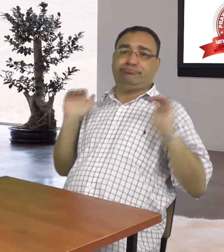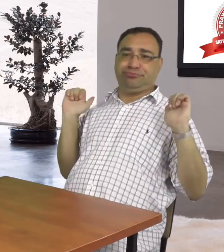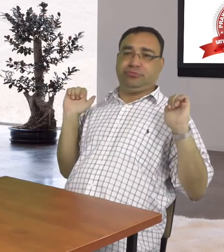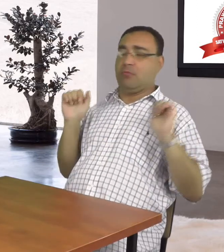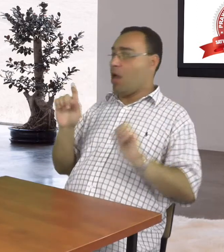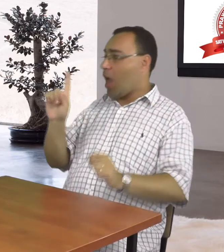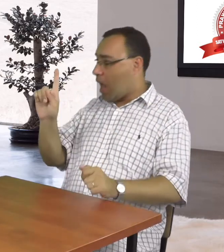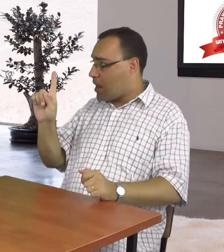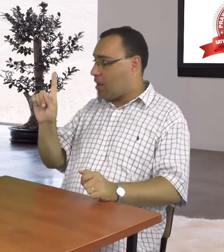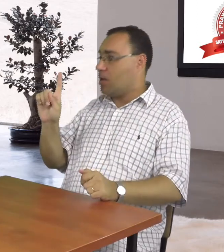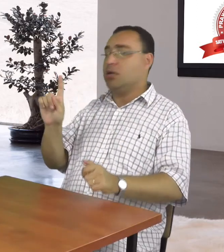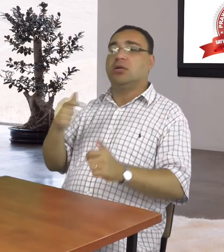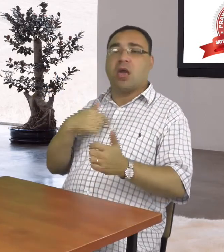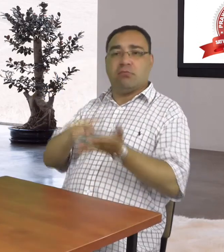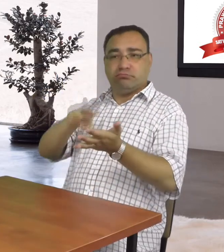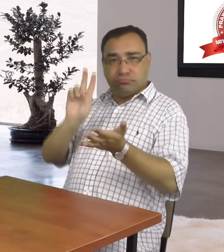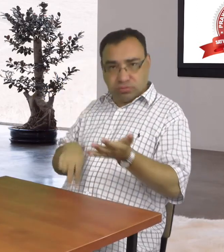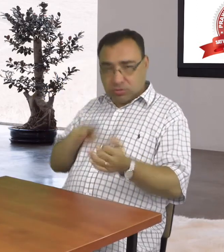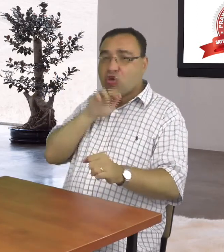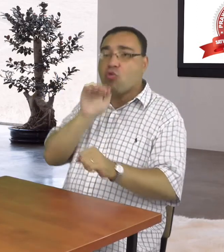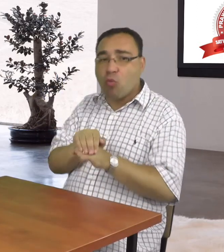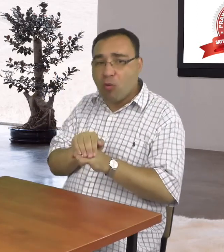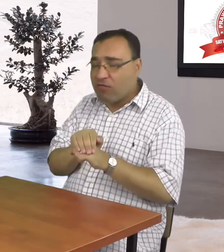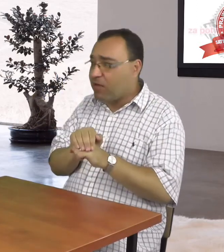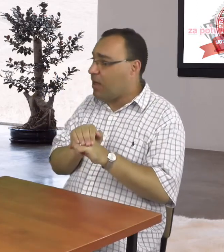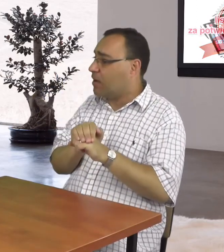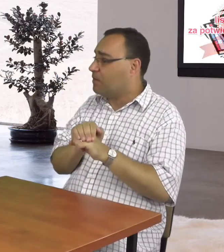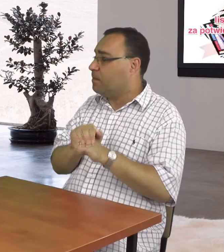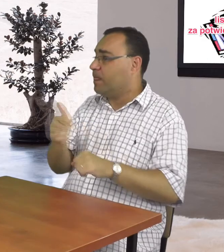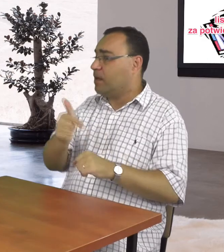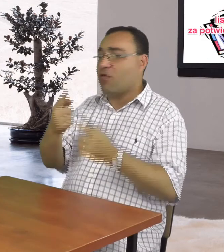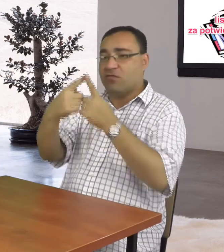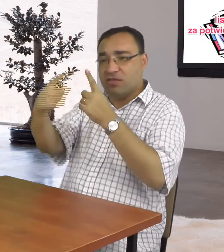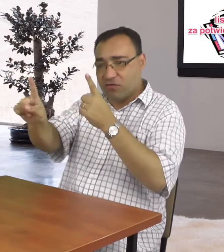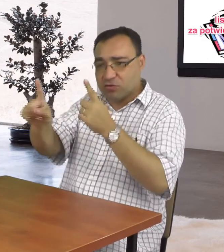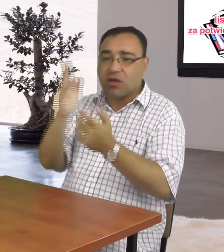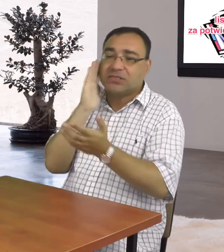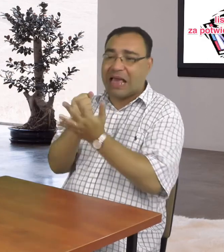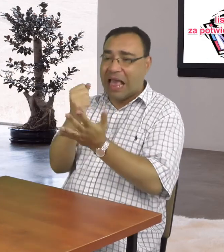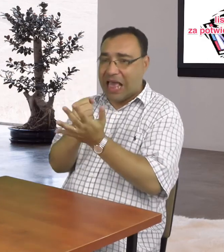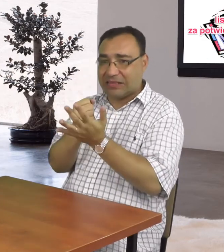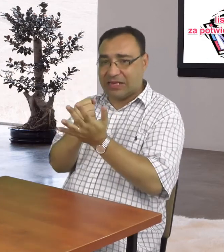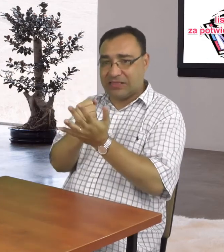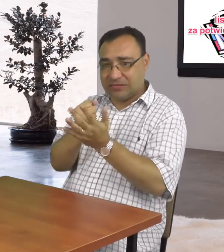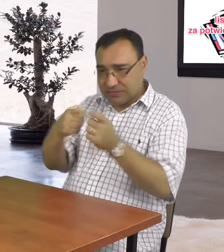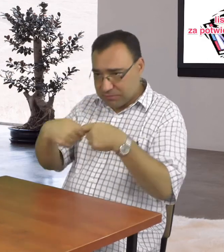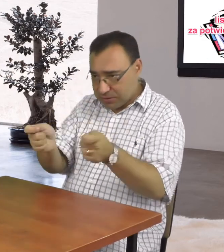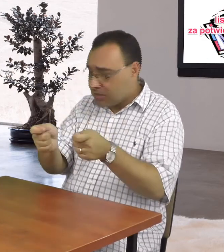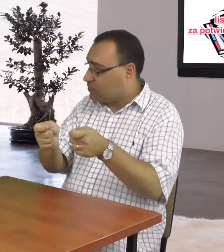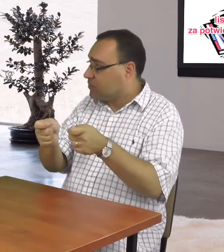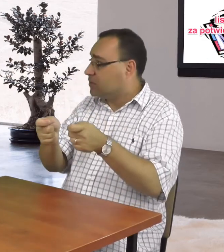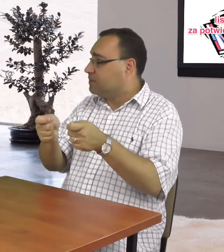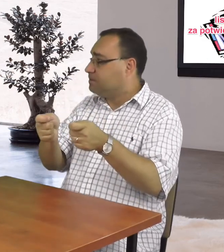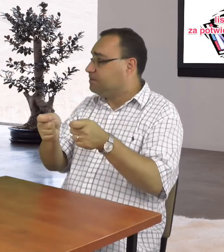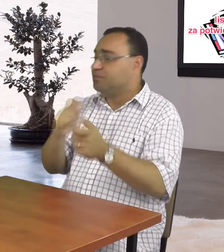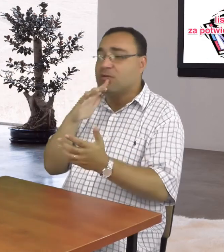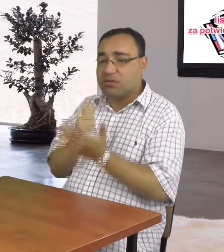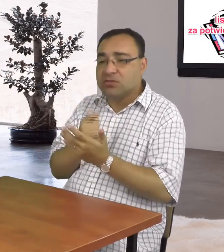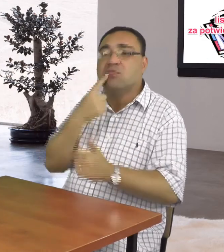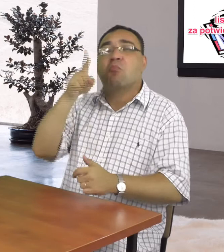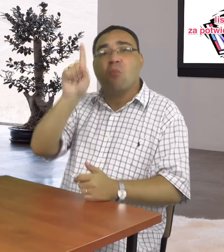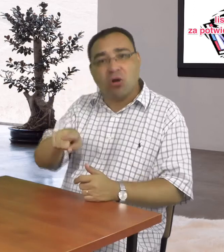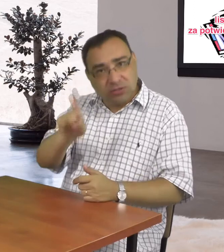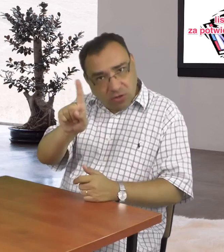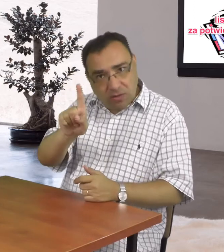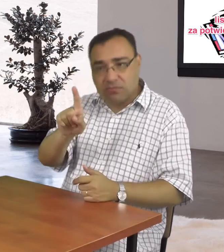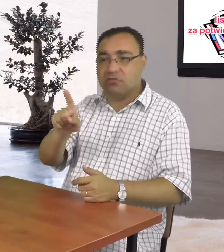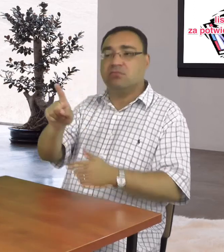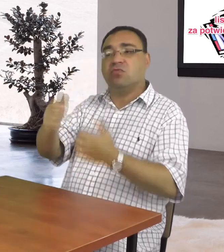Przy czym oświadczenie od odstąpienie od umowy, powinien wysłać na adres sprzedającego listem poleconym za potwierdzeniem umowy.